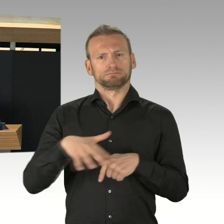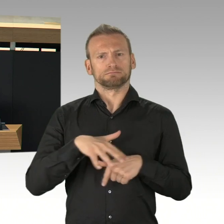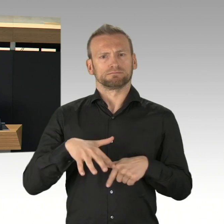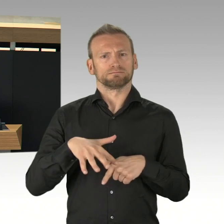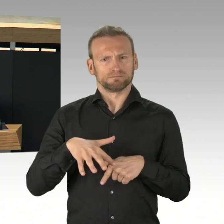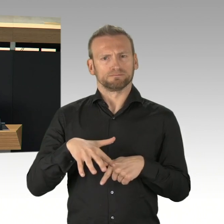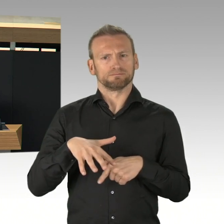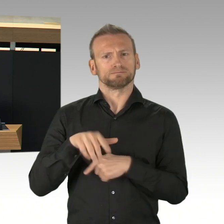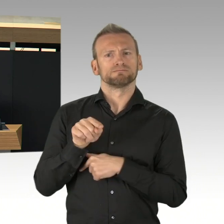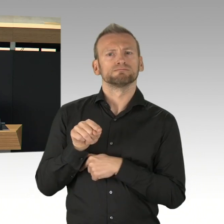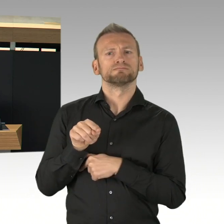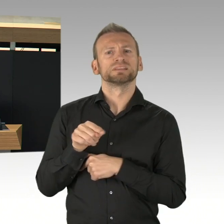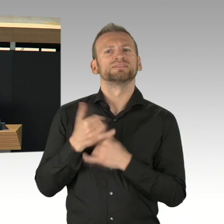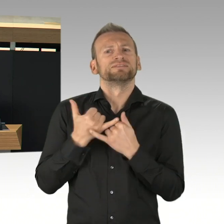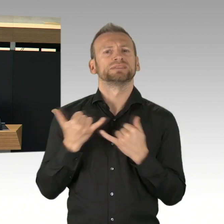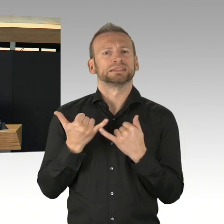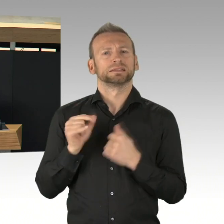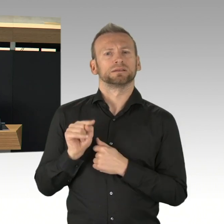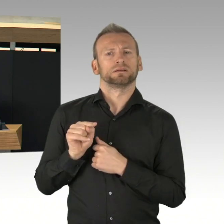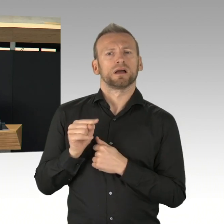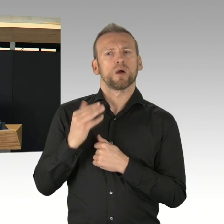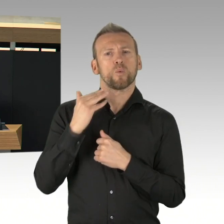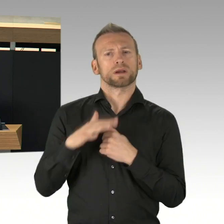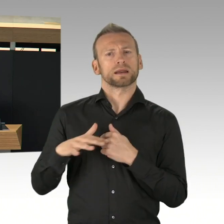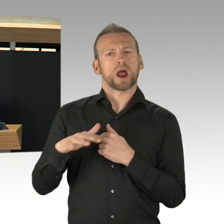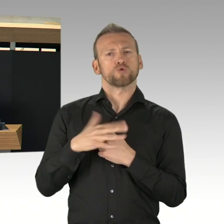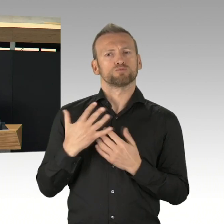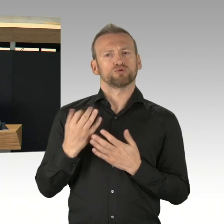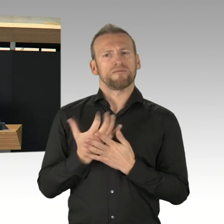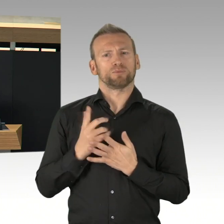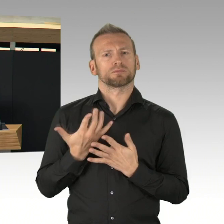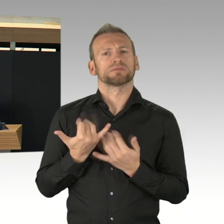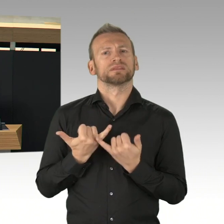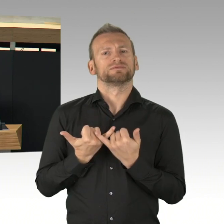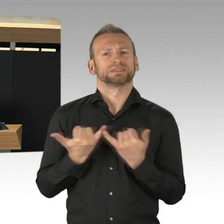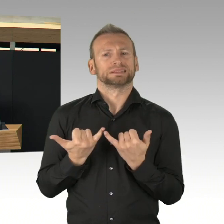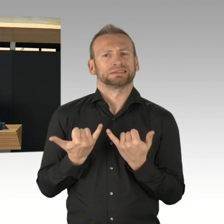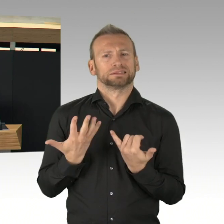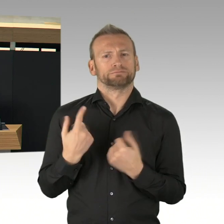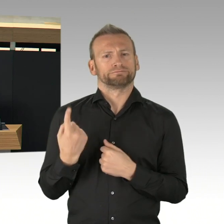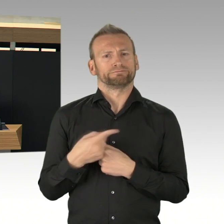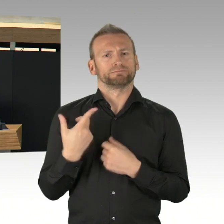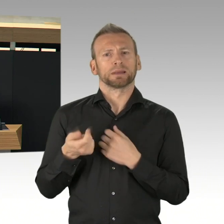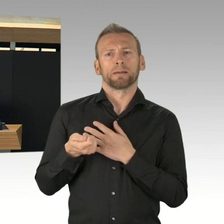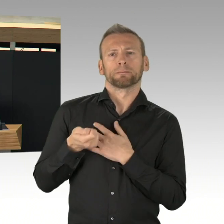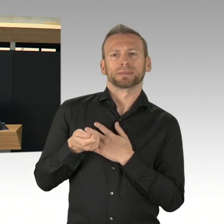zu der zentralen Gerechtigkeitsfrage unter einer linken Regierung, unter einer linken Bausenatorin, Stadtentwicklungssenatorin.